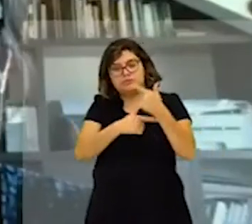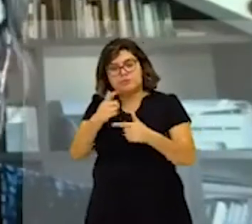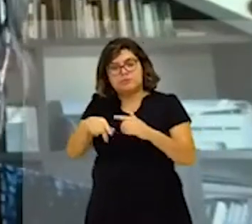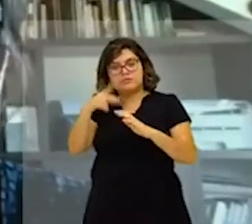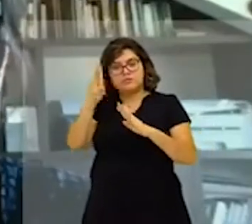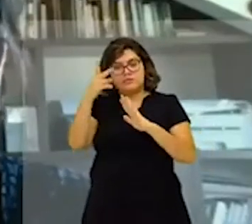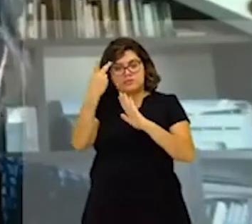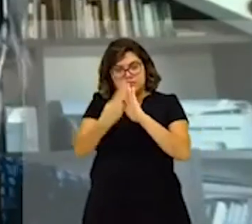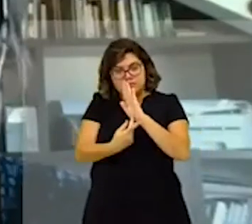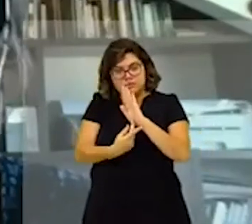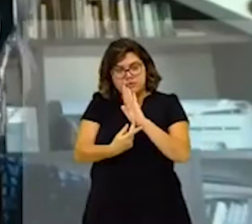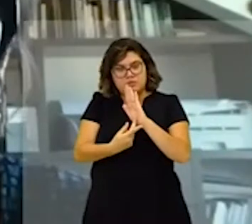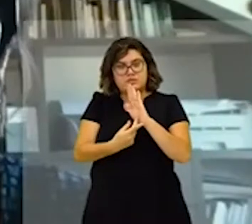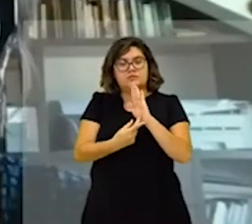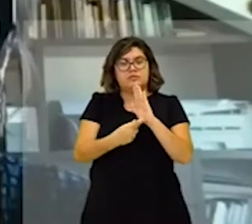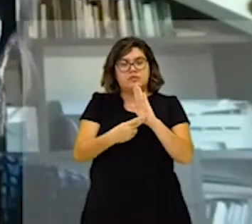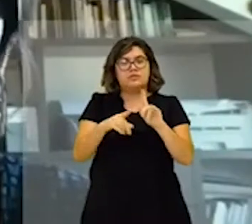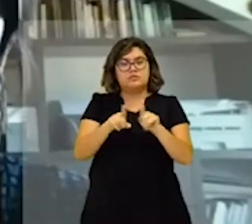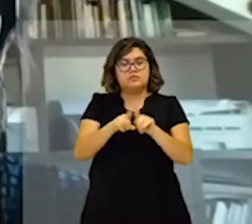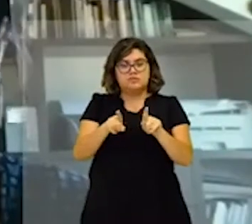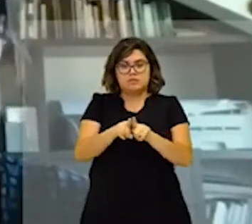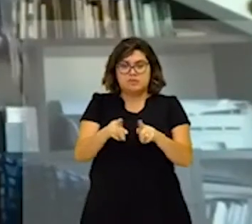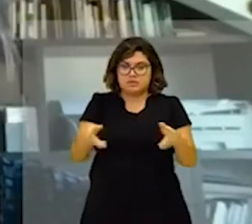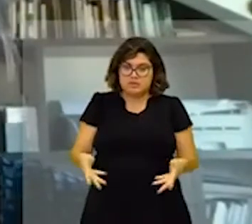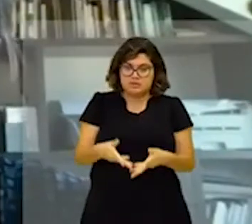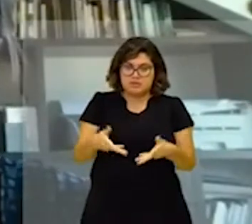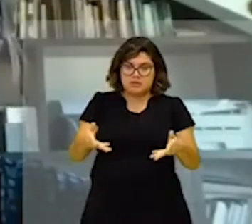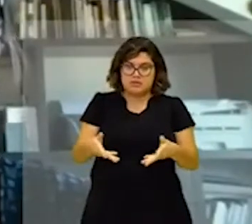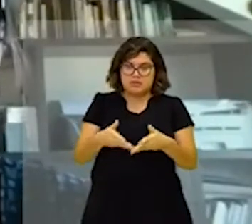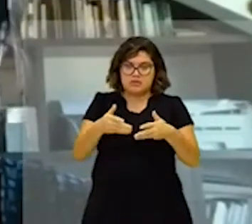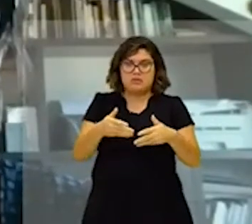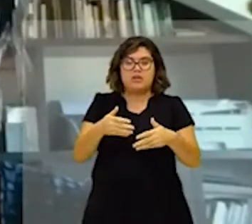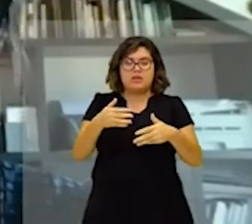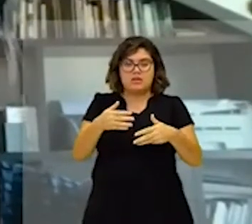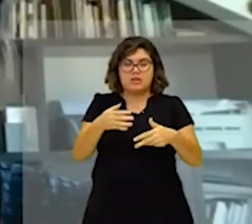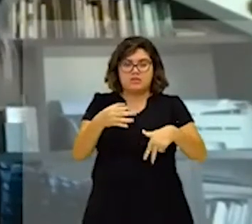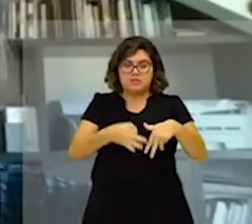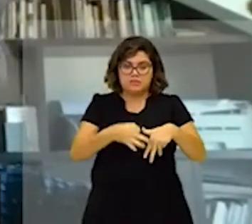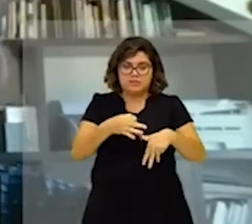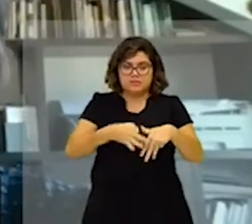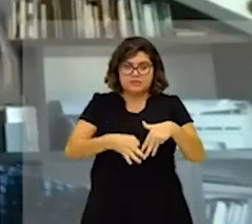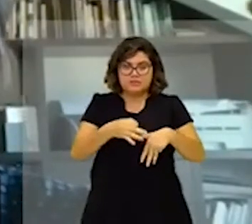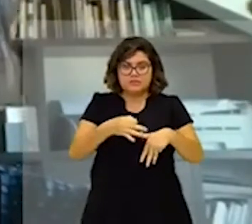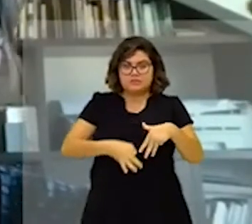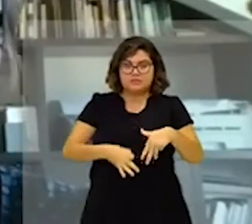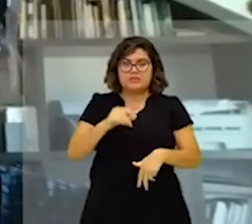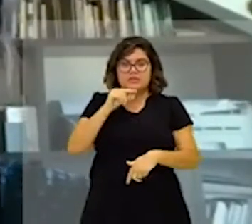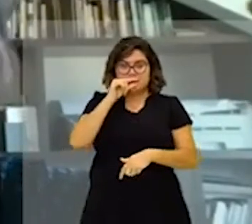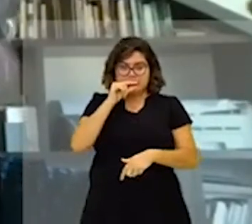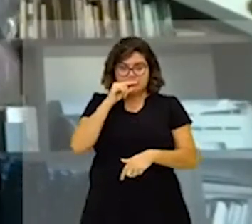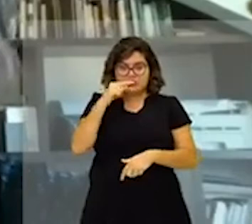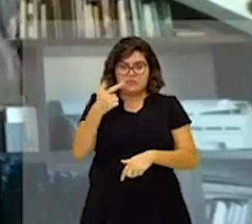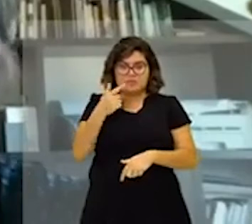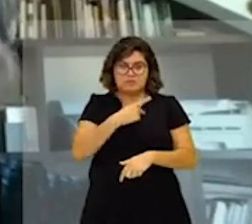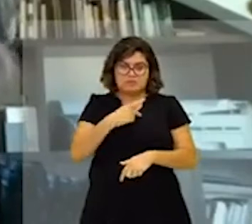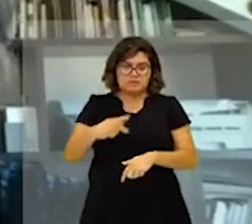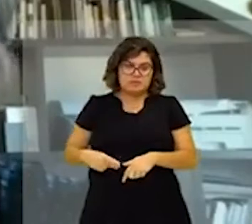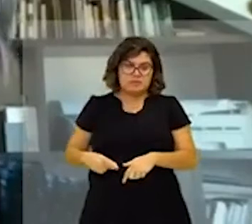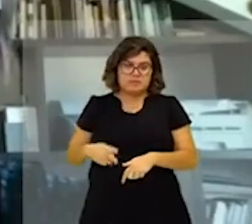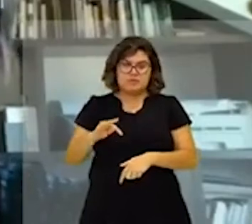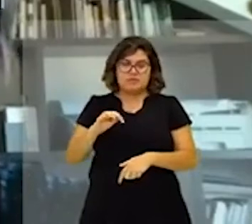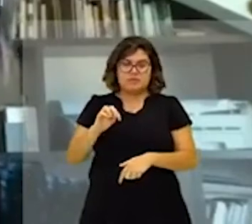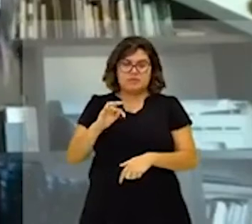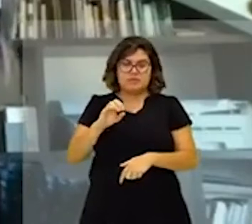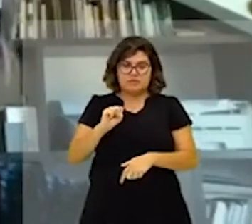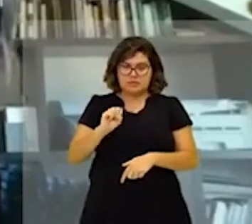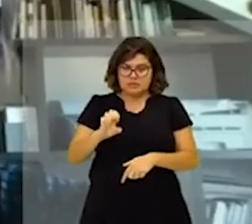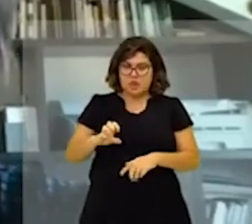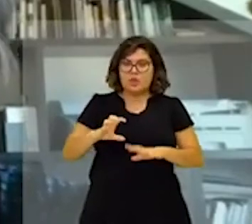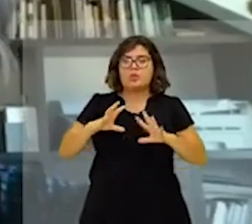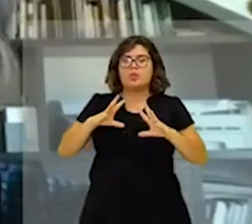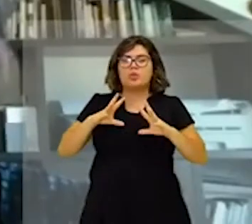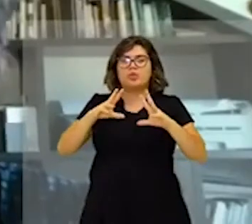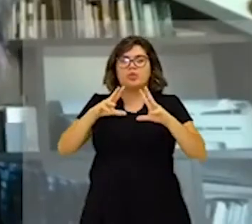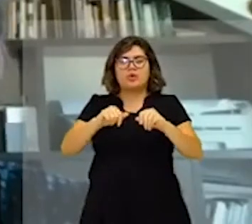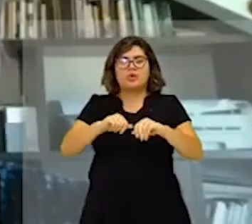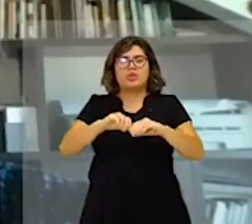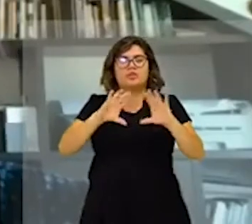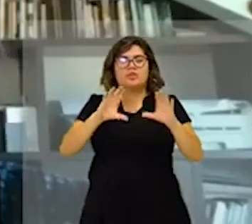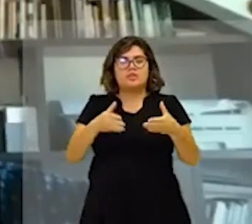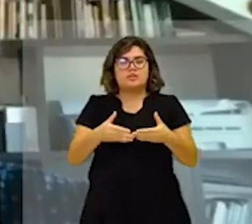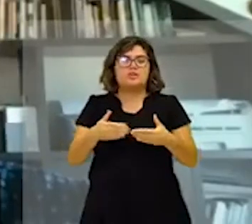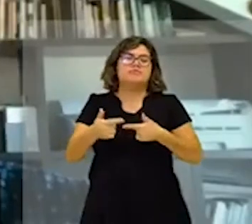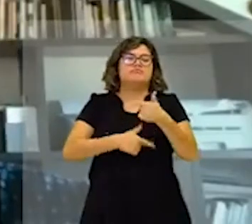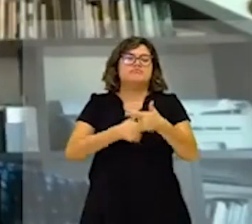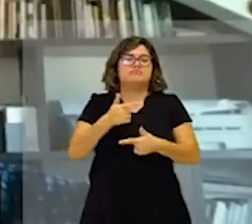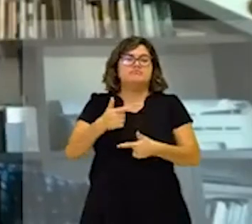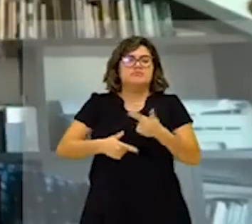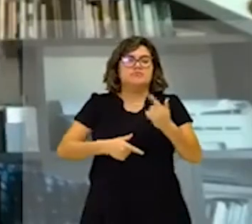a iniciativa do ministro aqui presidente do TSE a toda equipe Envolvida com o projeto marcação das